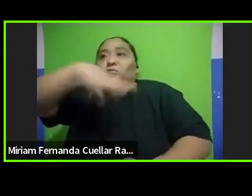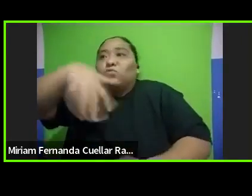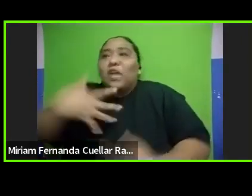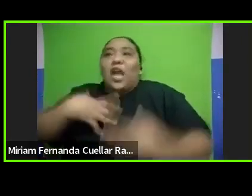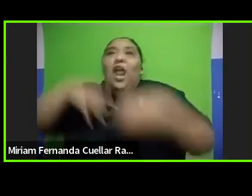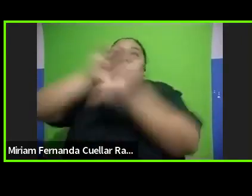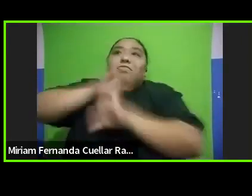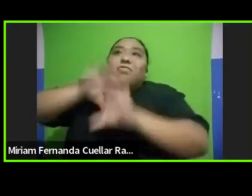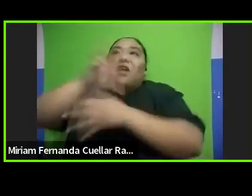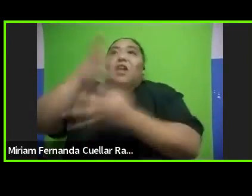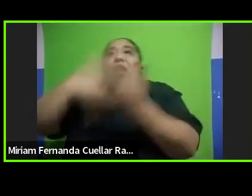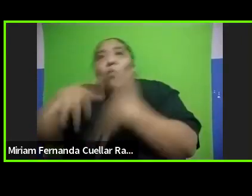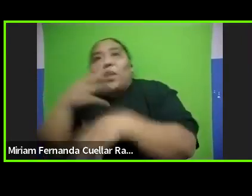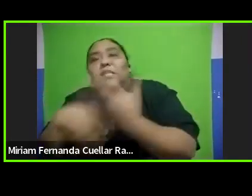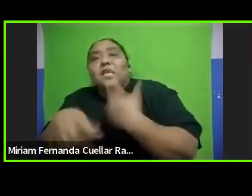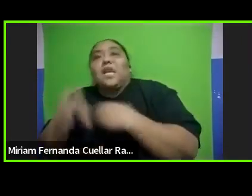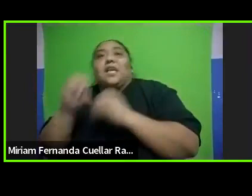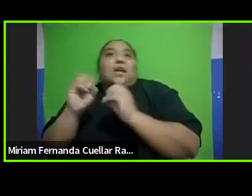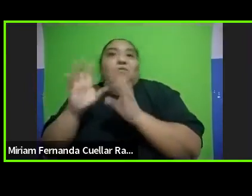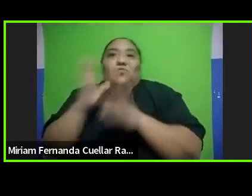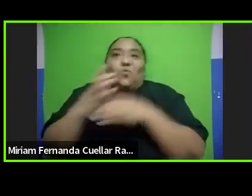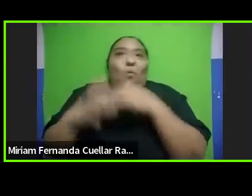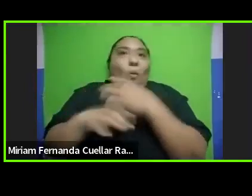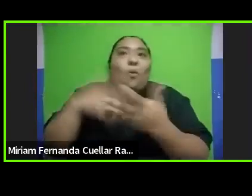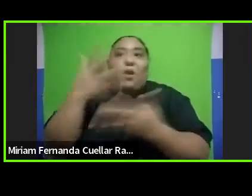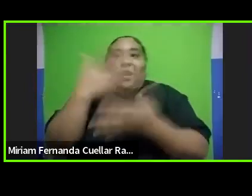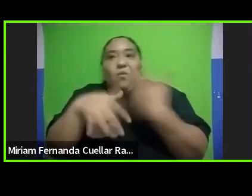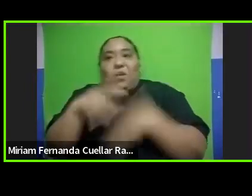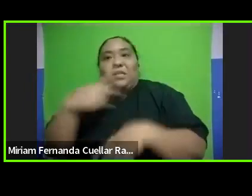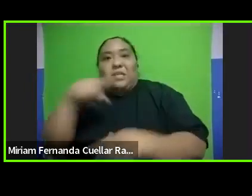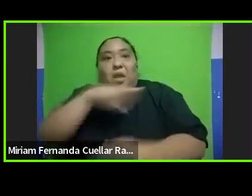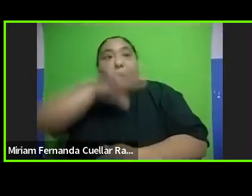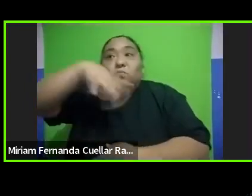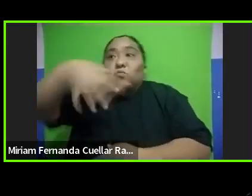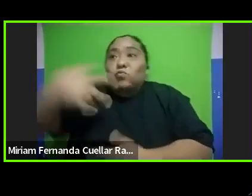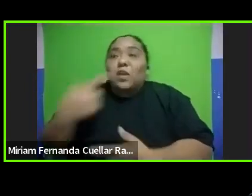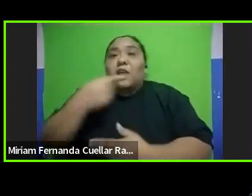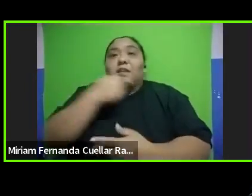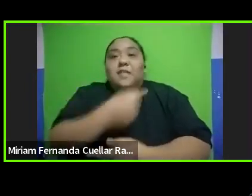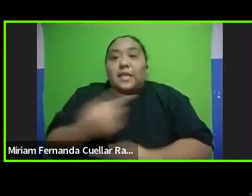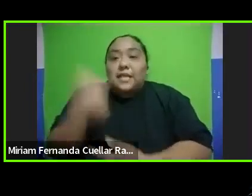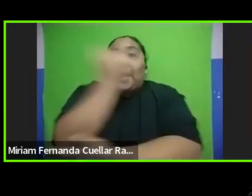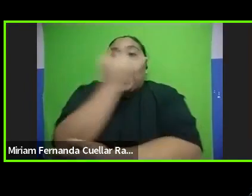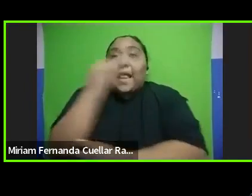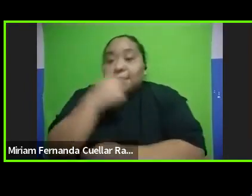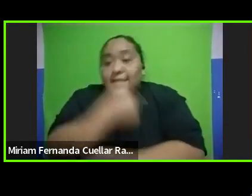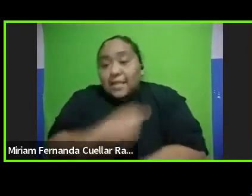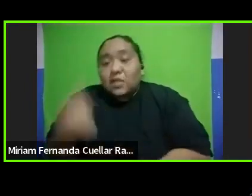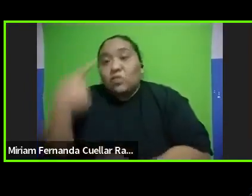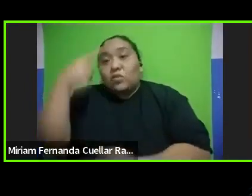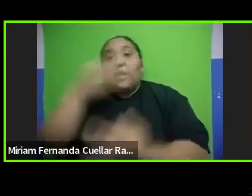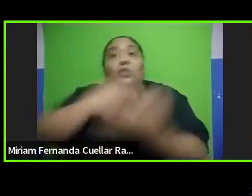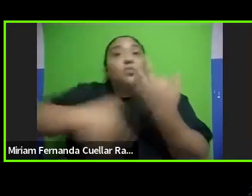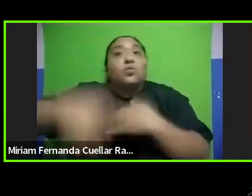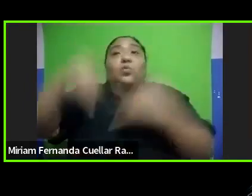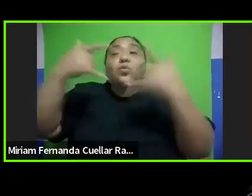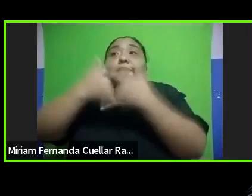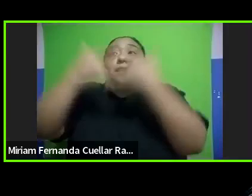y lenguas en lengua de señas que en lengua de señas que les hagan pensar en estas inferencias que se hacen del Kimber n del kinder es a través de del kinder es a través de historias.